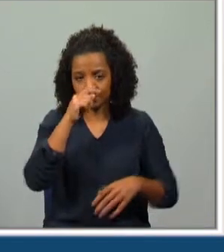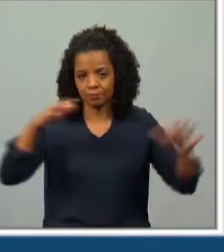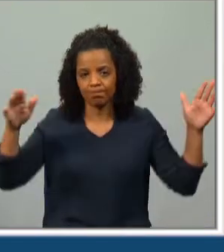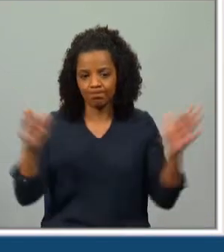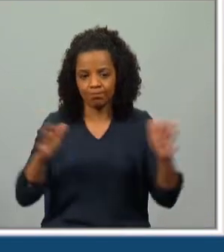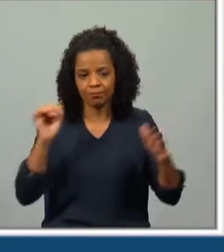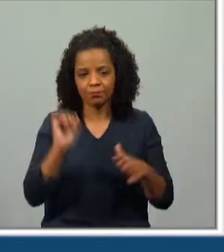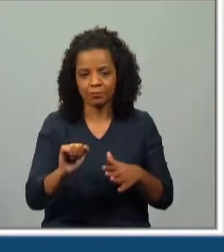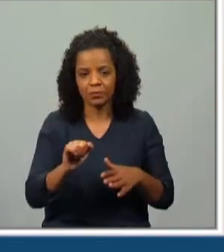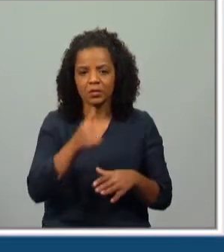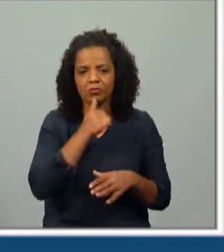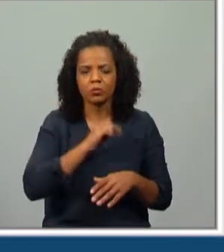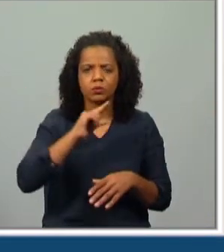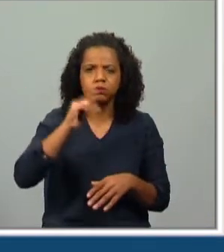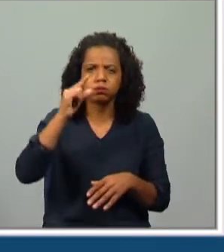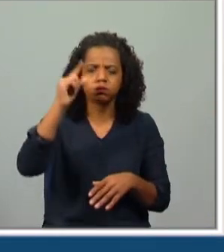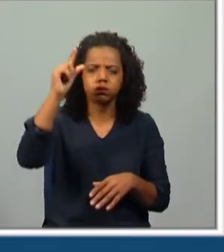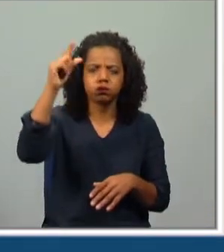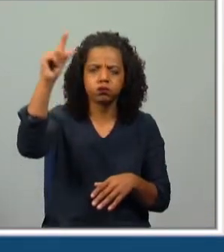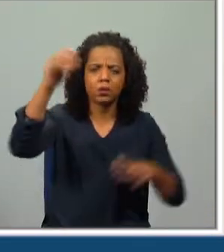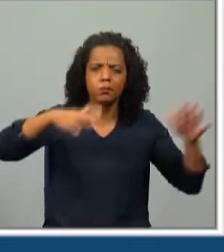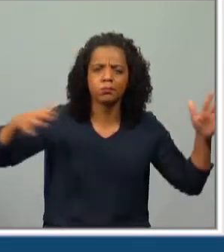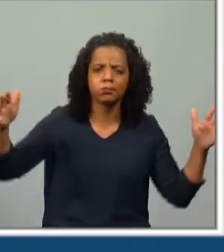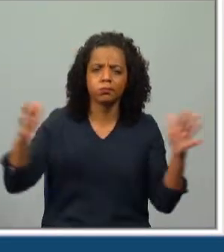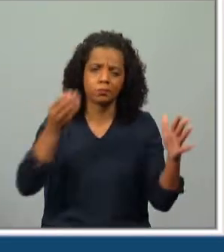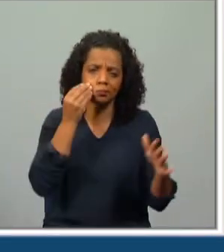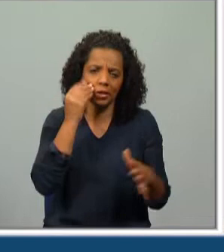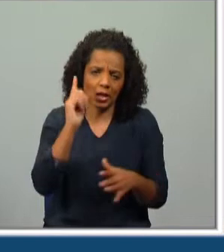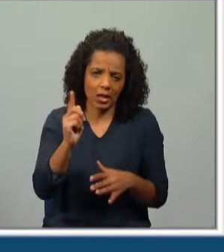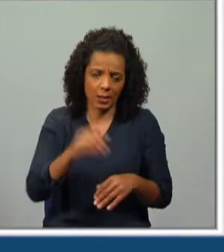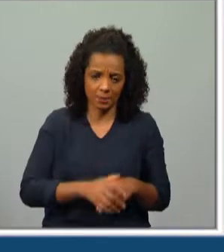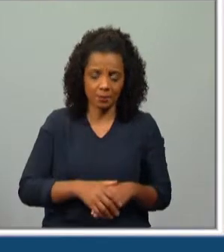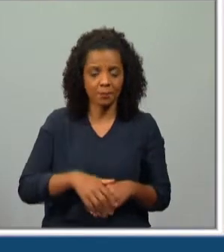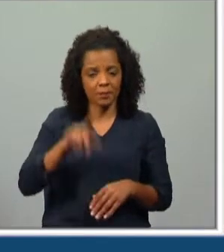Vermelha já variam longe muito longe Era a Lei também ela vira outras Gaivotas 紅色已經相差太遠的時代法律也是她把其他海鷗